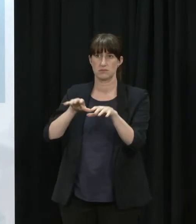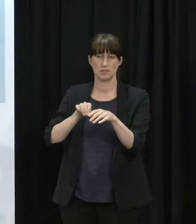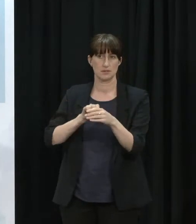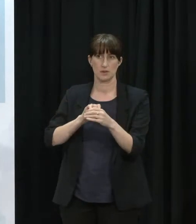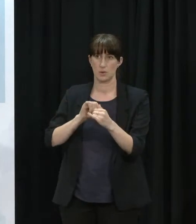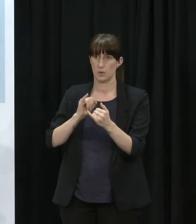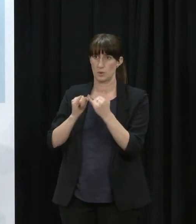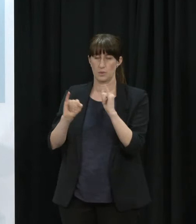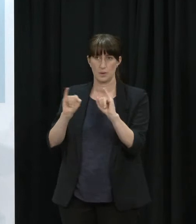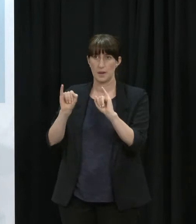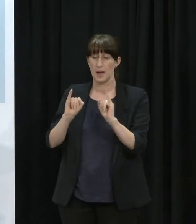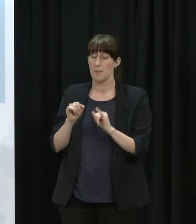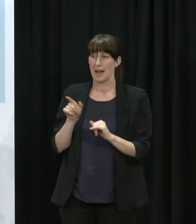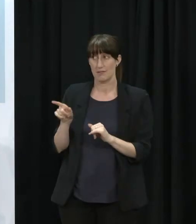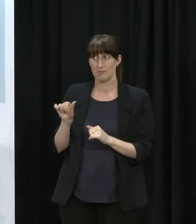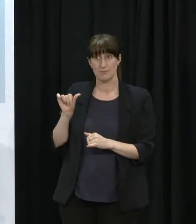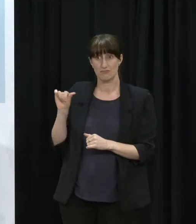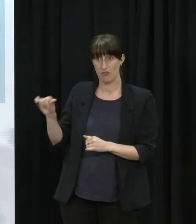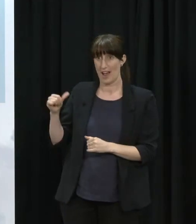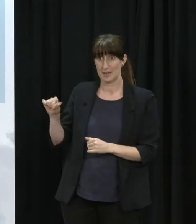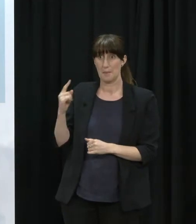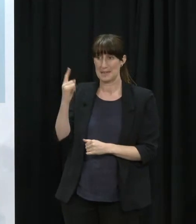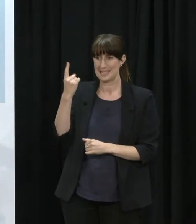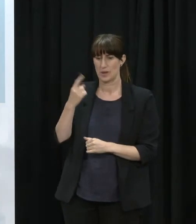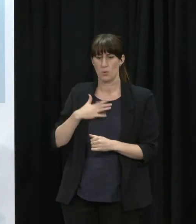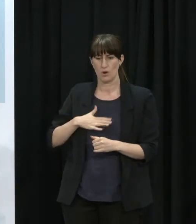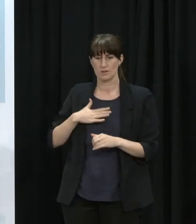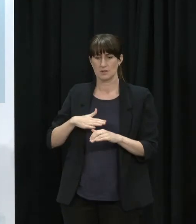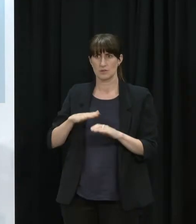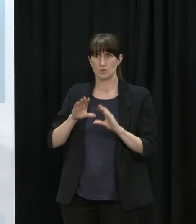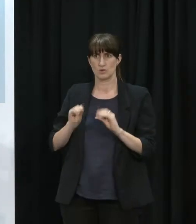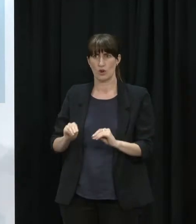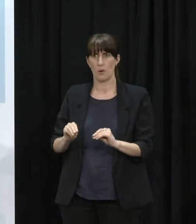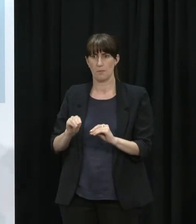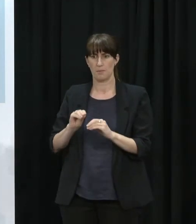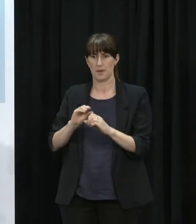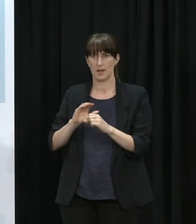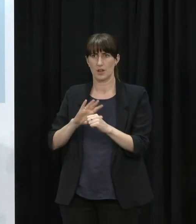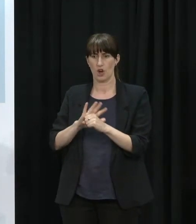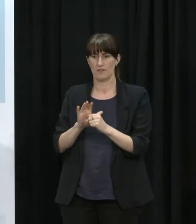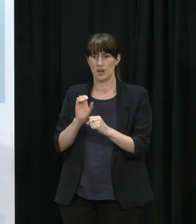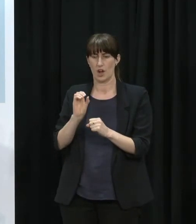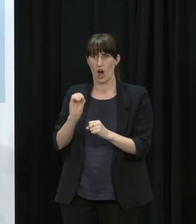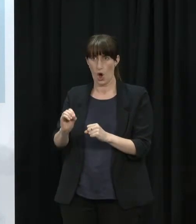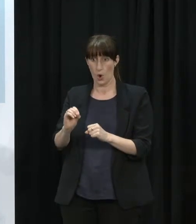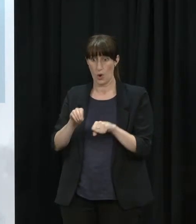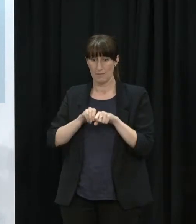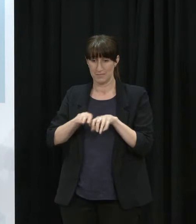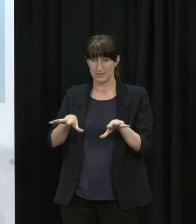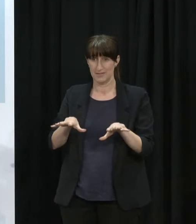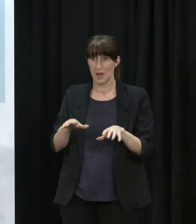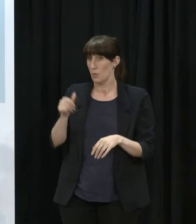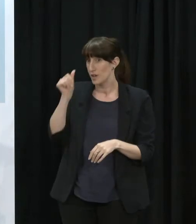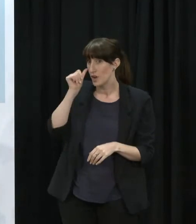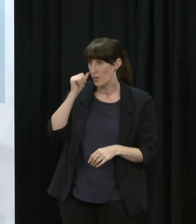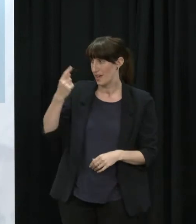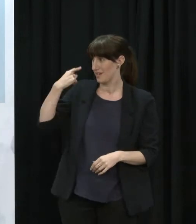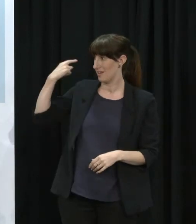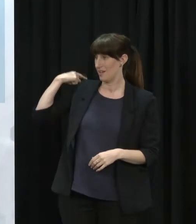Ae ra, he tino awangawanga enei korero mai i Ahitereiria, me tera te ahua marama o enei nga pakarutanga otira i tetahi